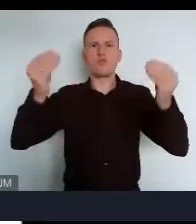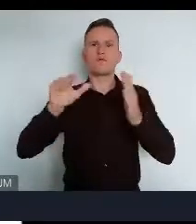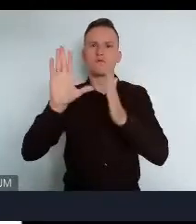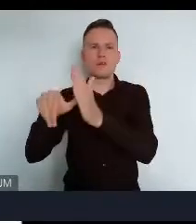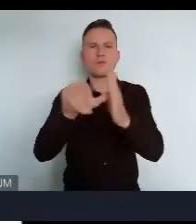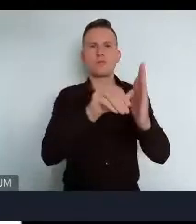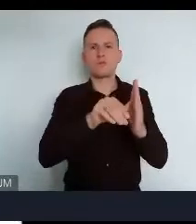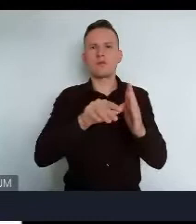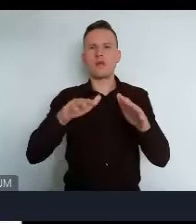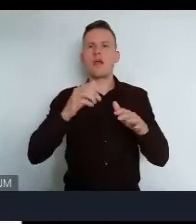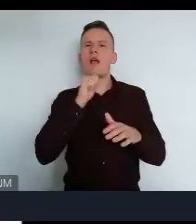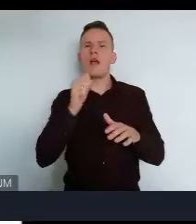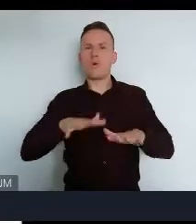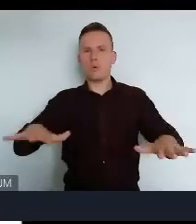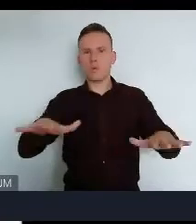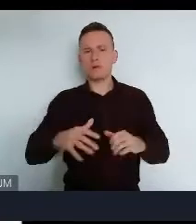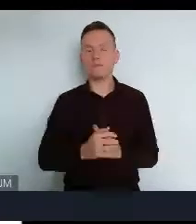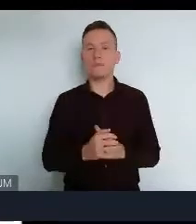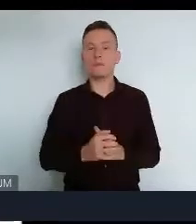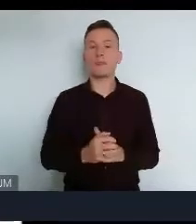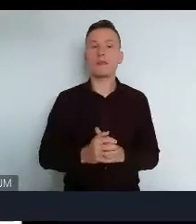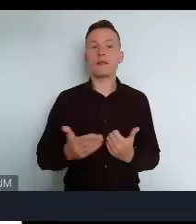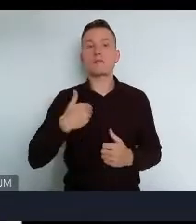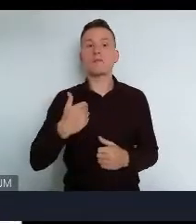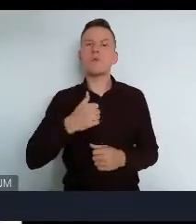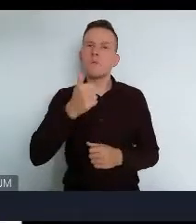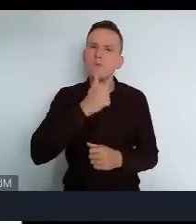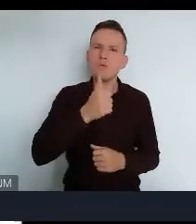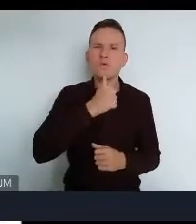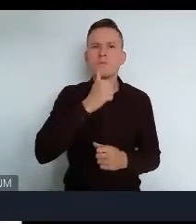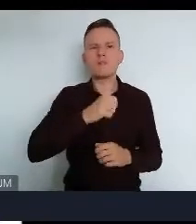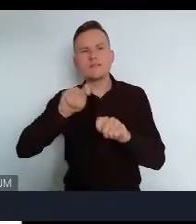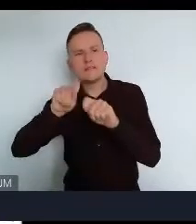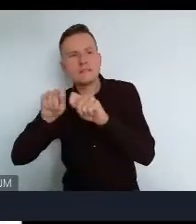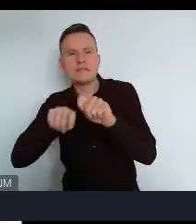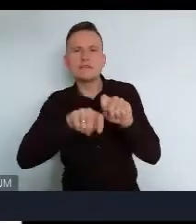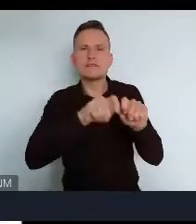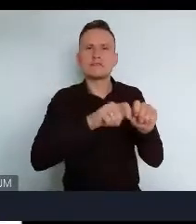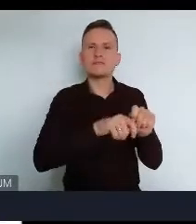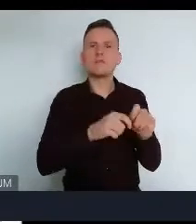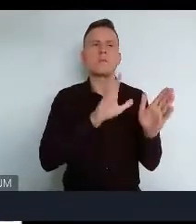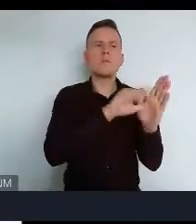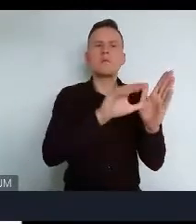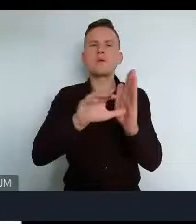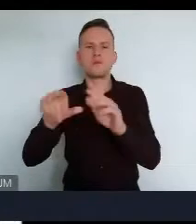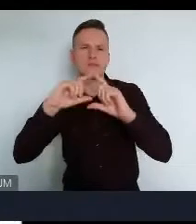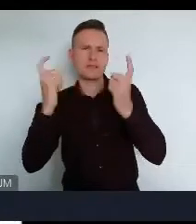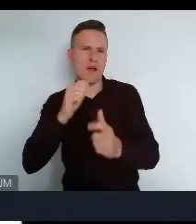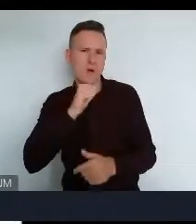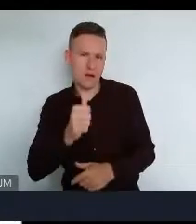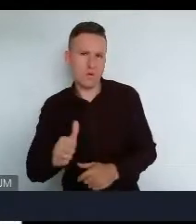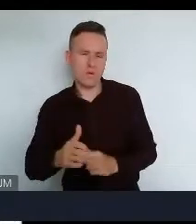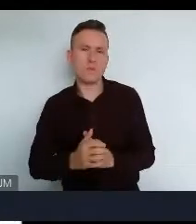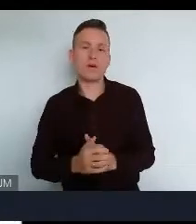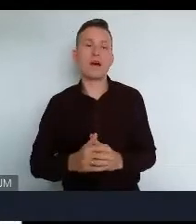W wyniku procesu prób i testów z udziałem miast z całej Europy, wspieranego przez Komisję Europejską,